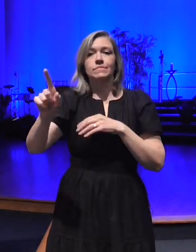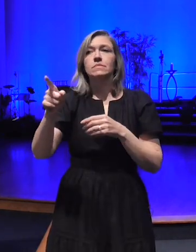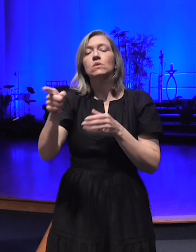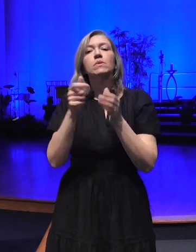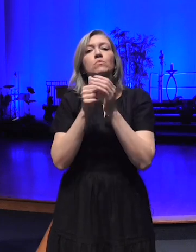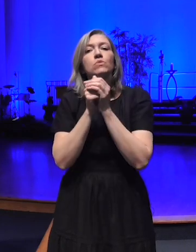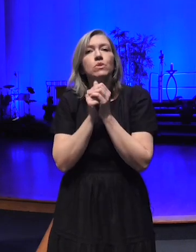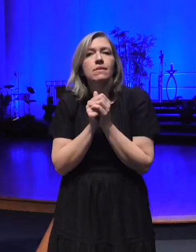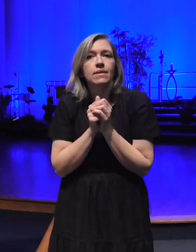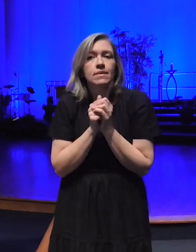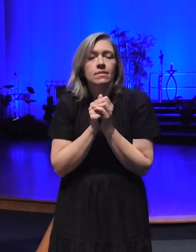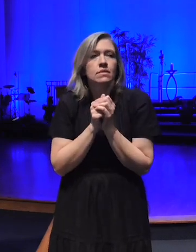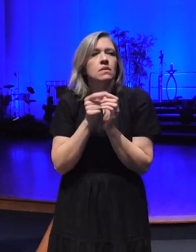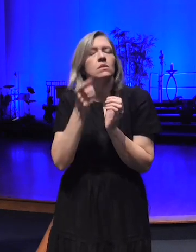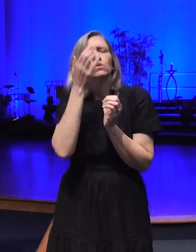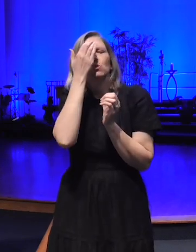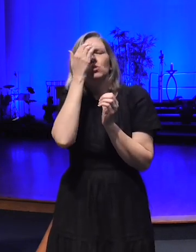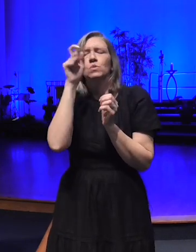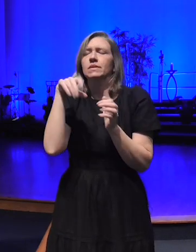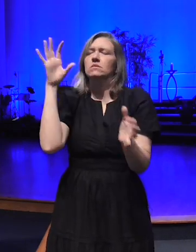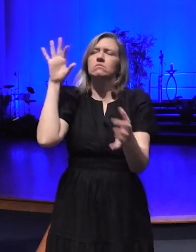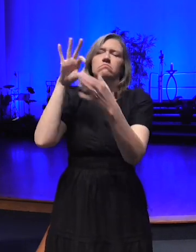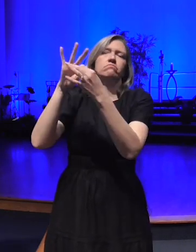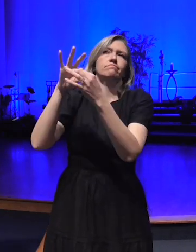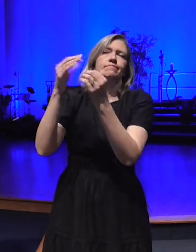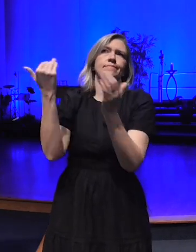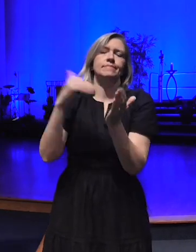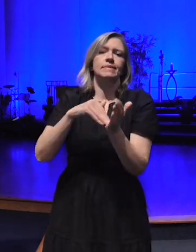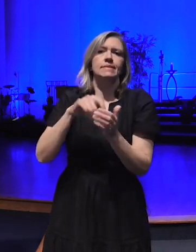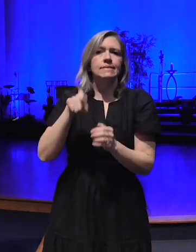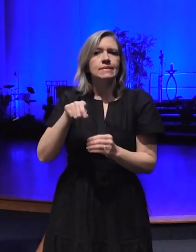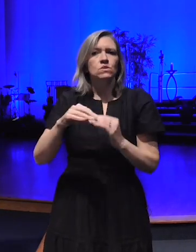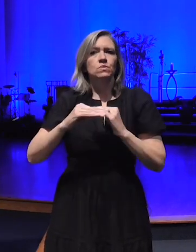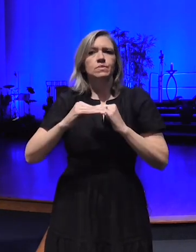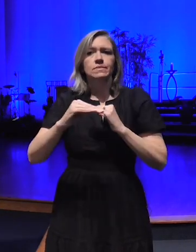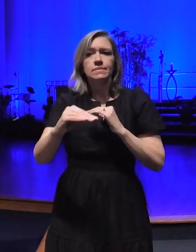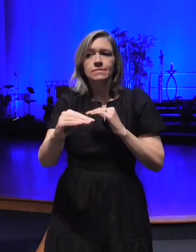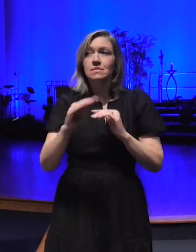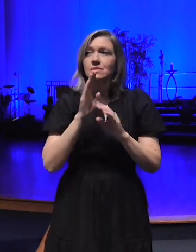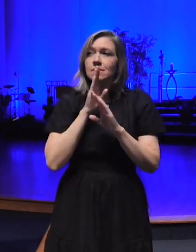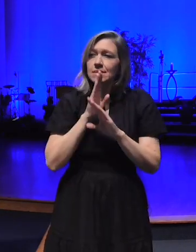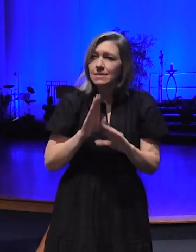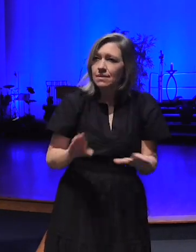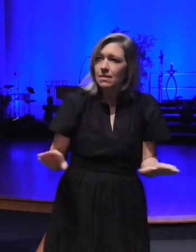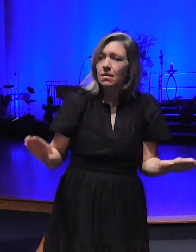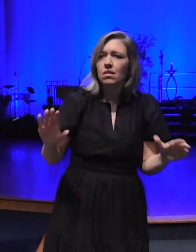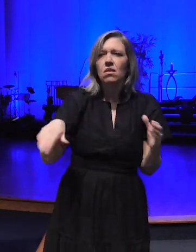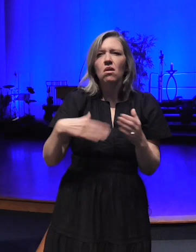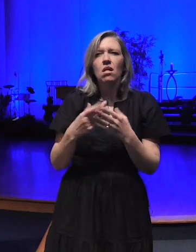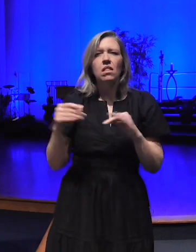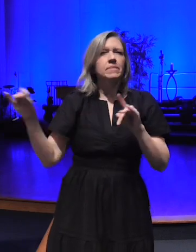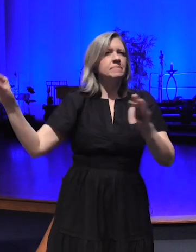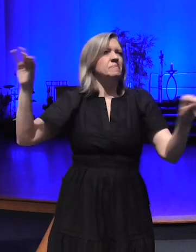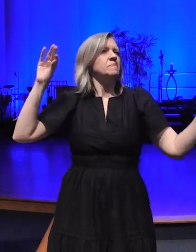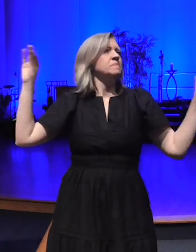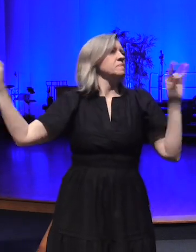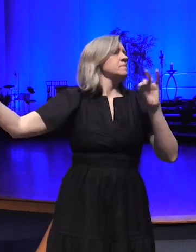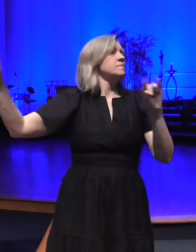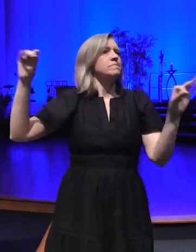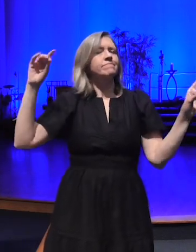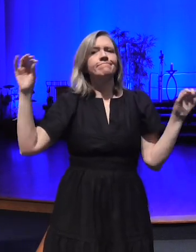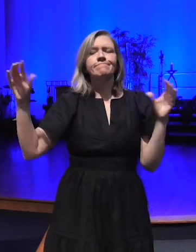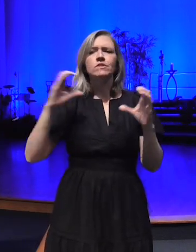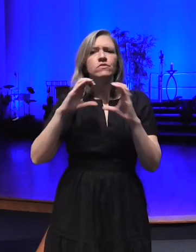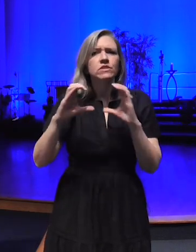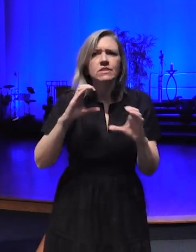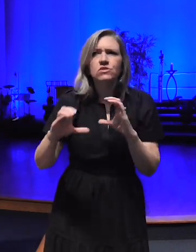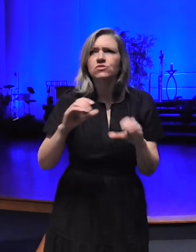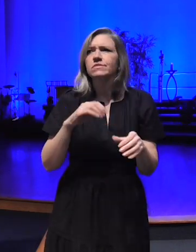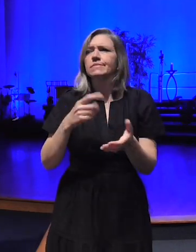reconectarse, necesitaba calmar toda la cueva del ruido de las conversaciones de su día